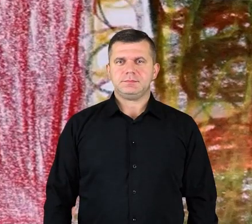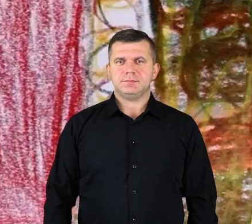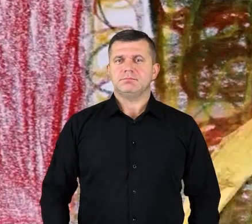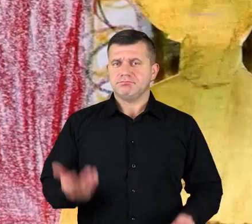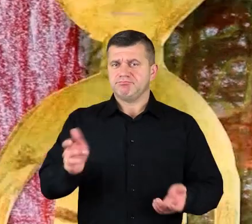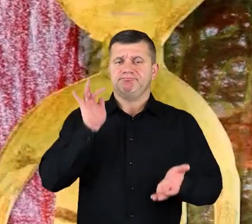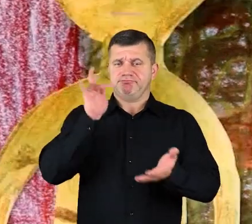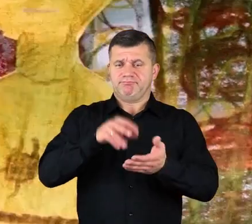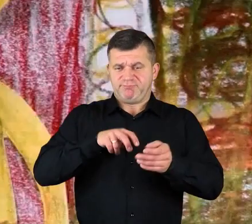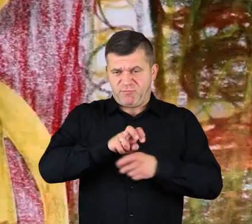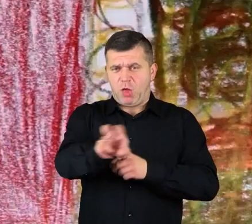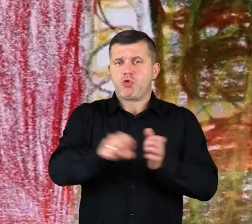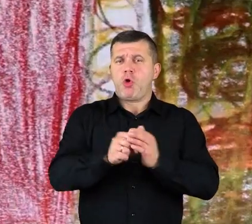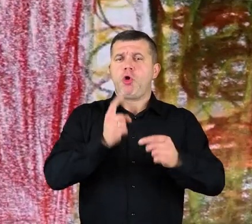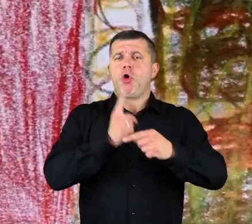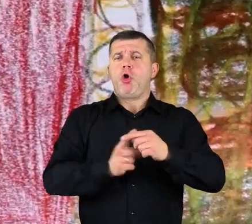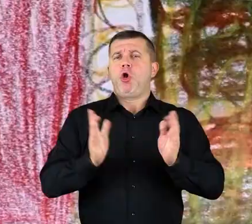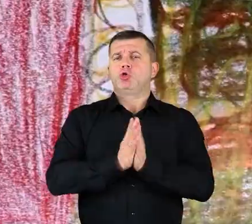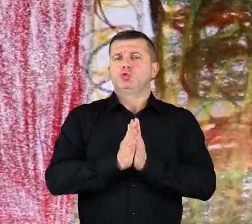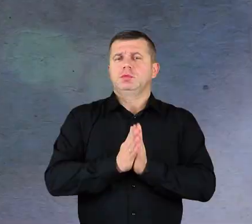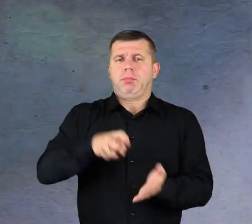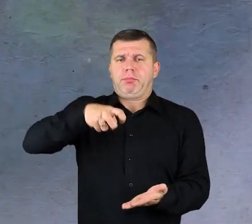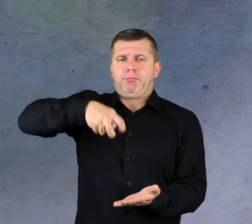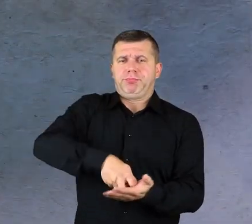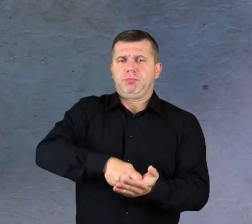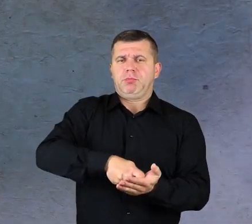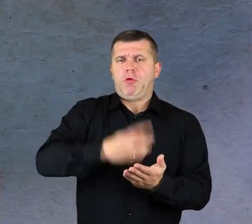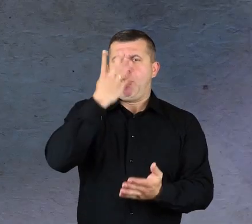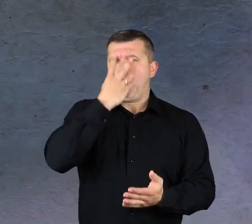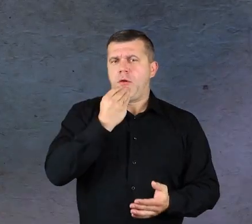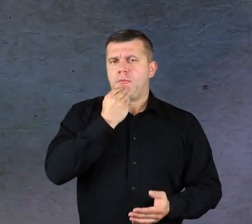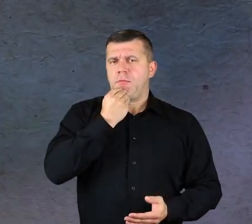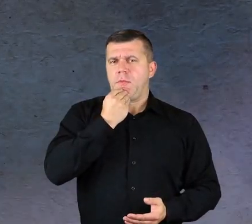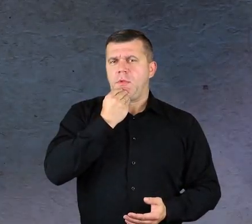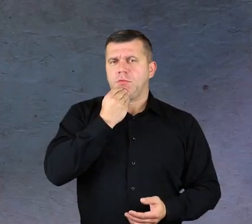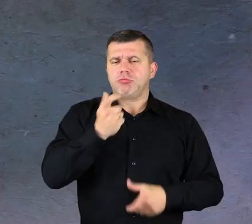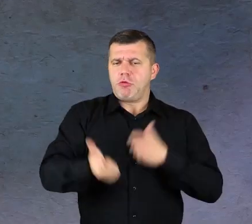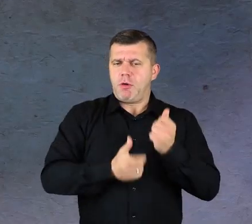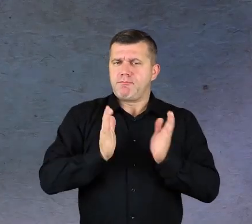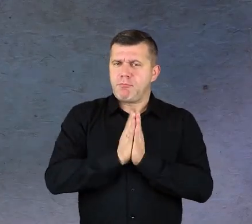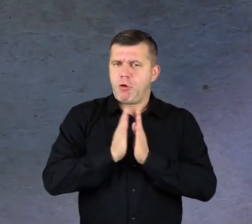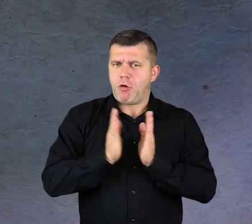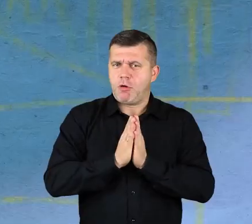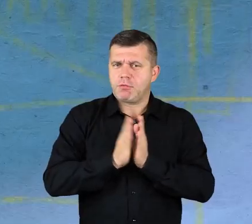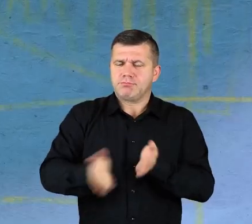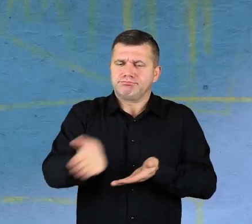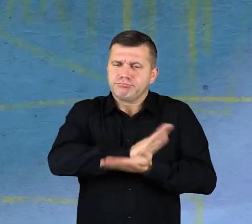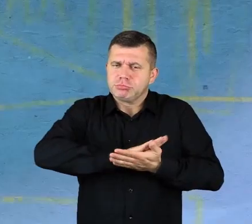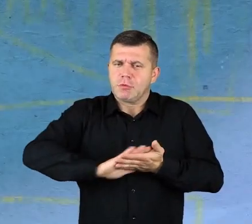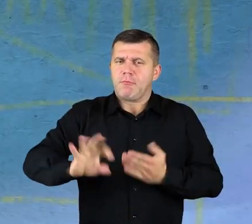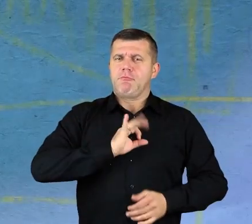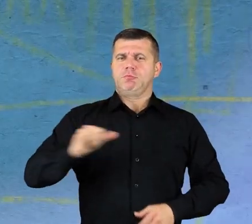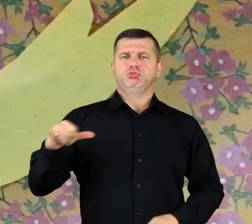Wszedł do kościoła, padł na kolana przed najświętszym obrazem, zaczął się modlić i przepraszać za grzechy.